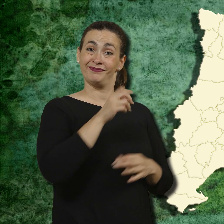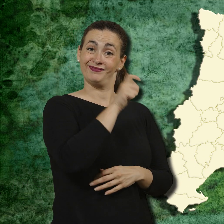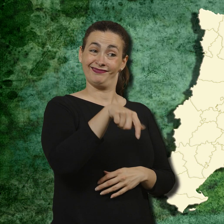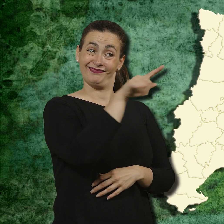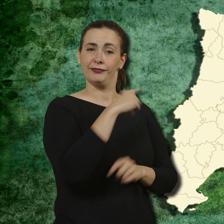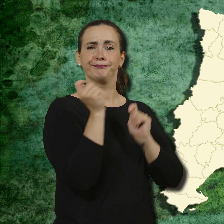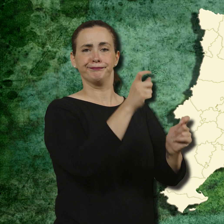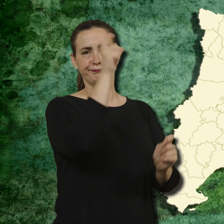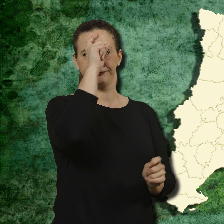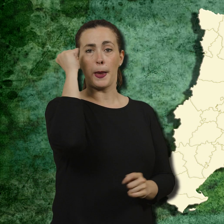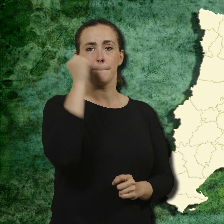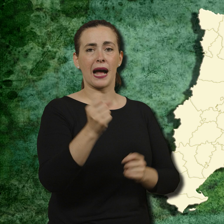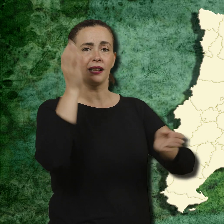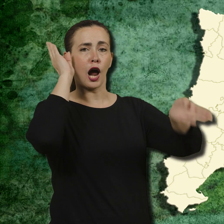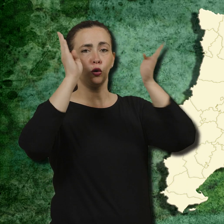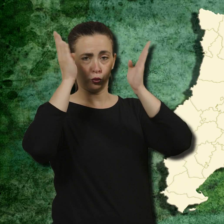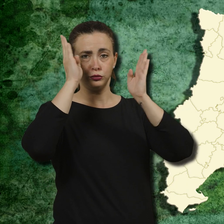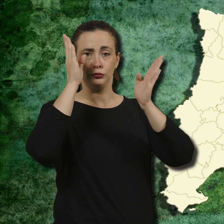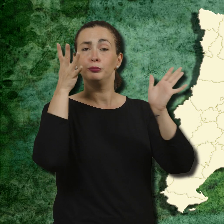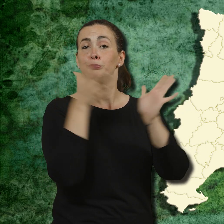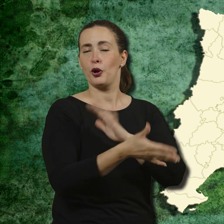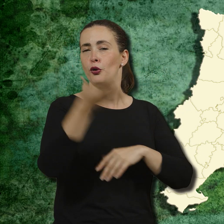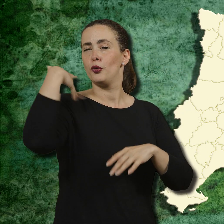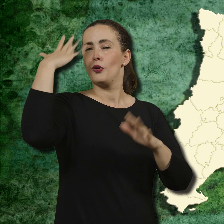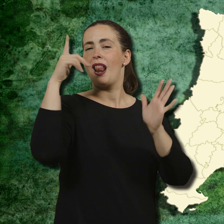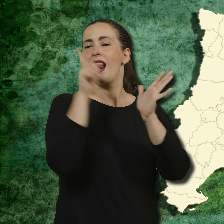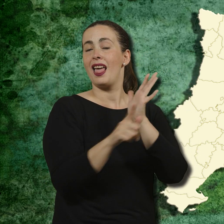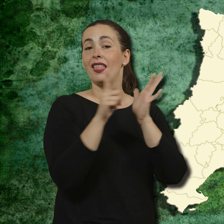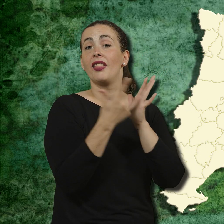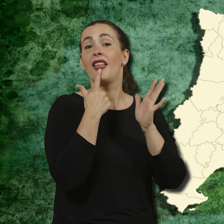Els seus habitants reben el nom de mata-rucs, ja que, segons la llegenda,